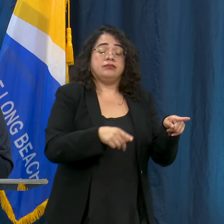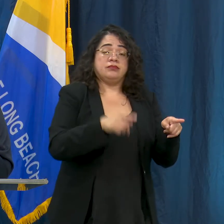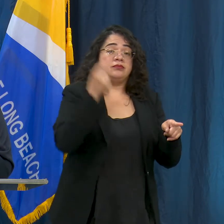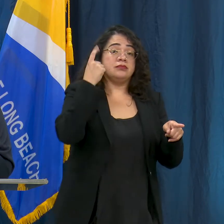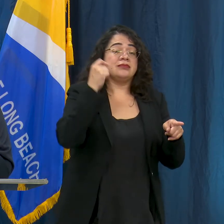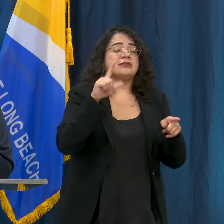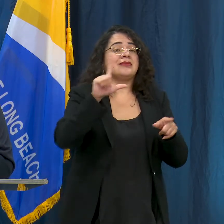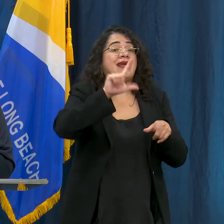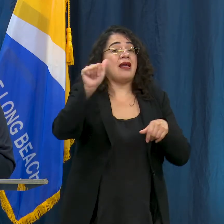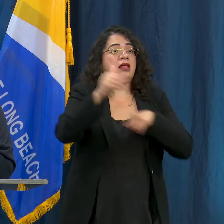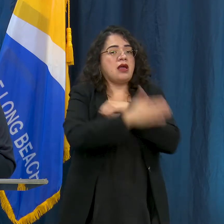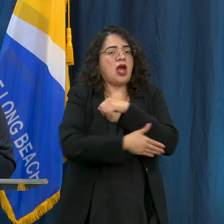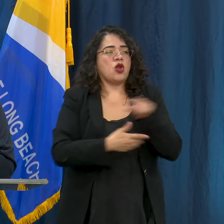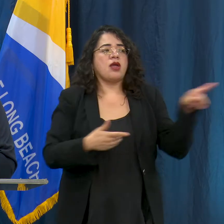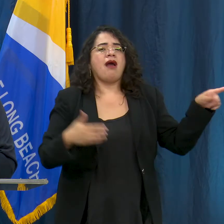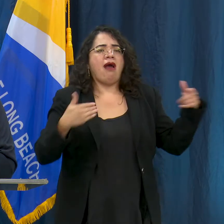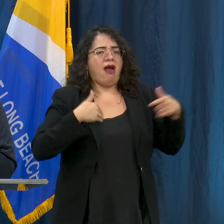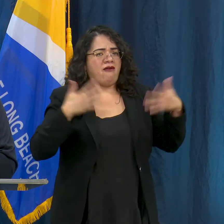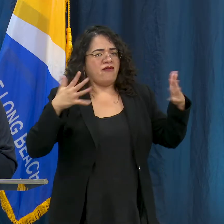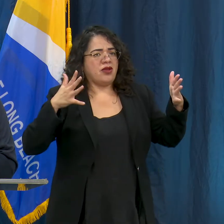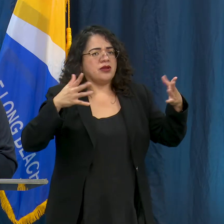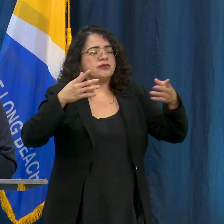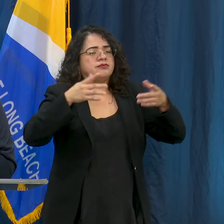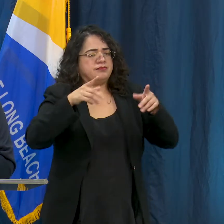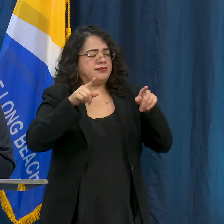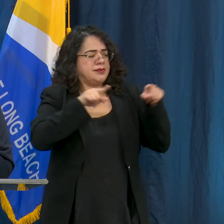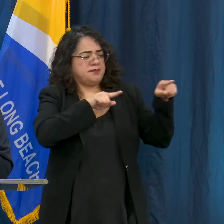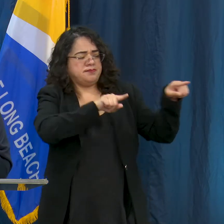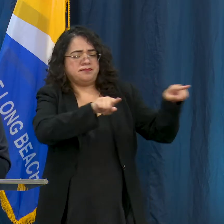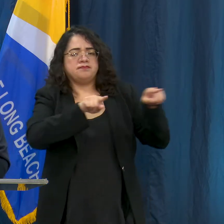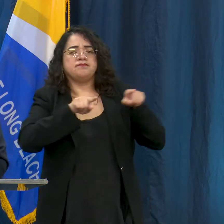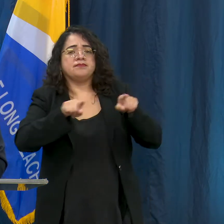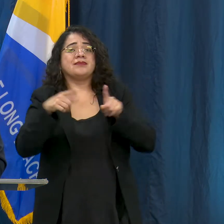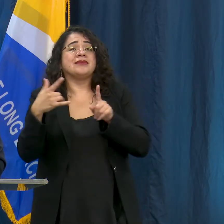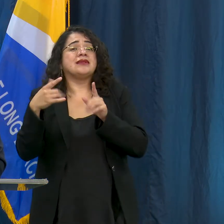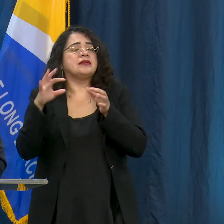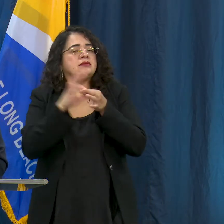Angeles it ameno siempre con el estado de california tambien a parte de mañana